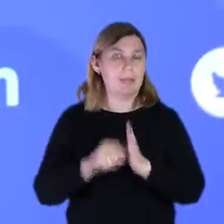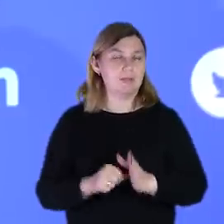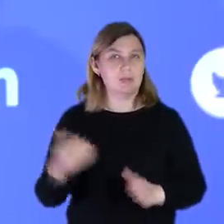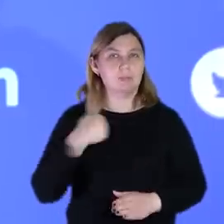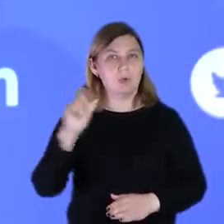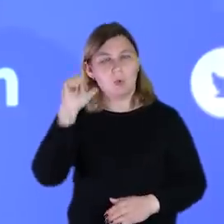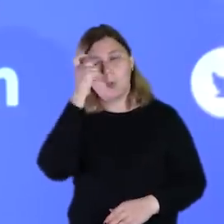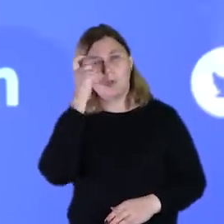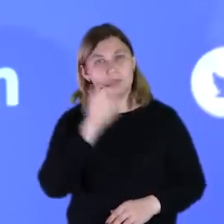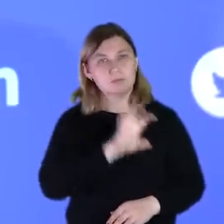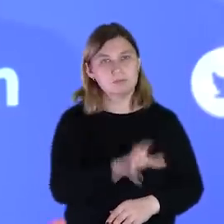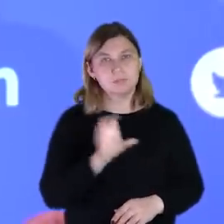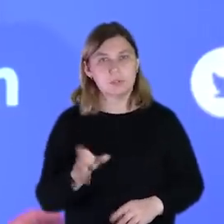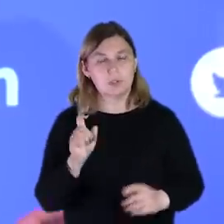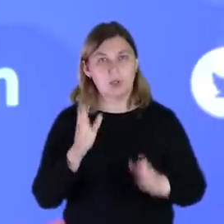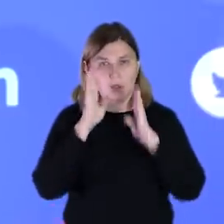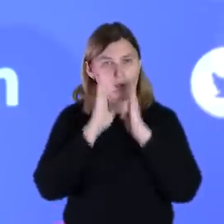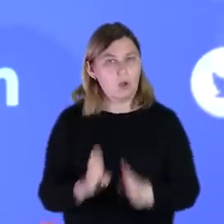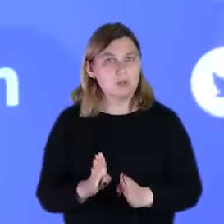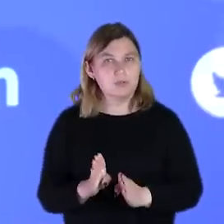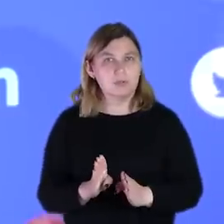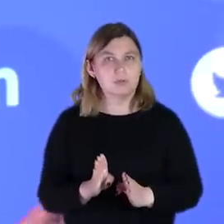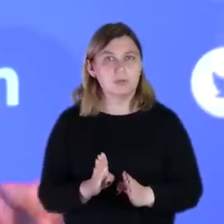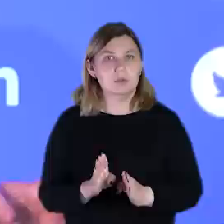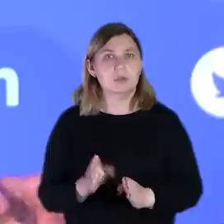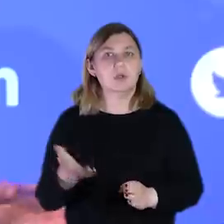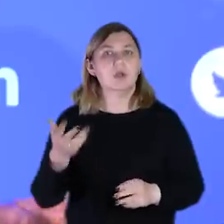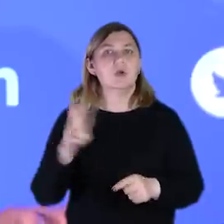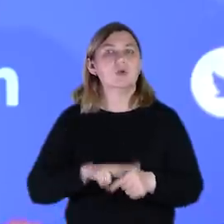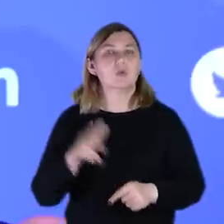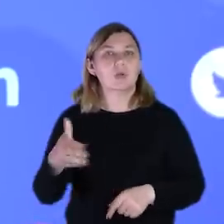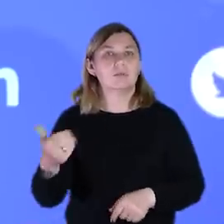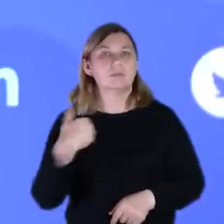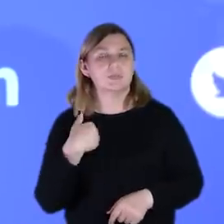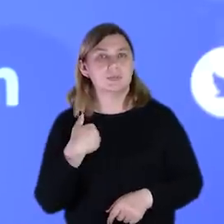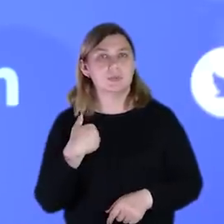głównymi ogniwami koncentrującymi... W których koncentrowała się